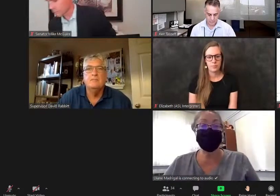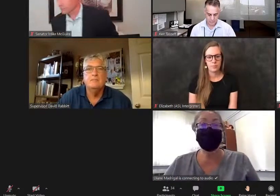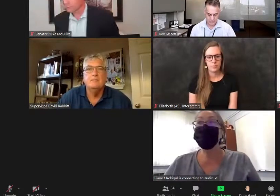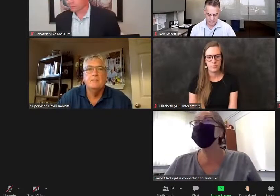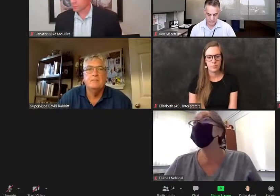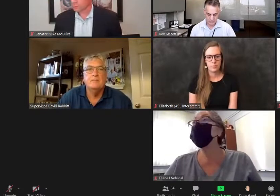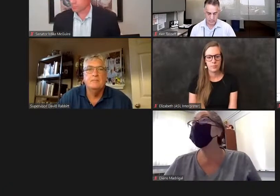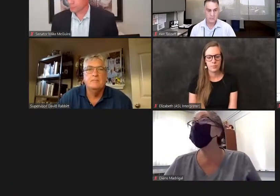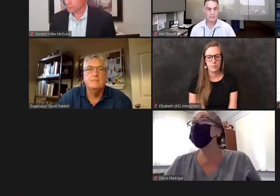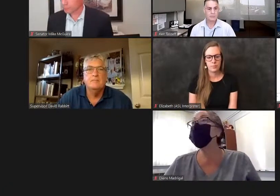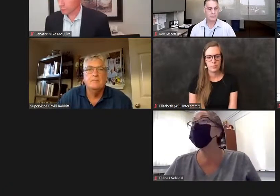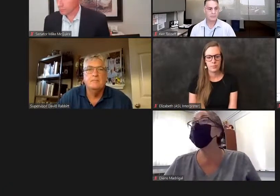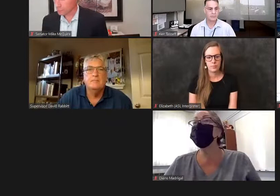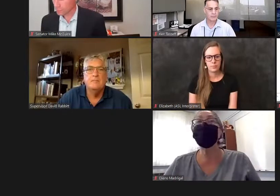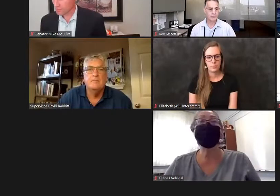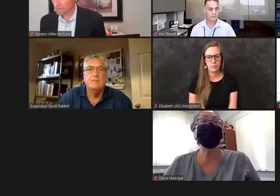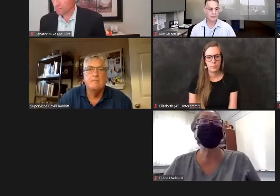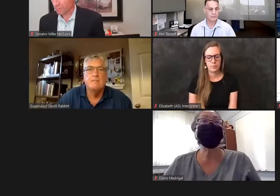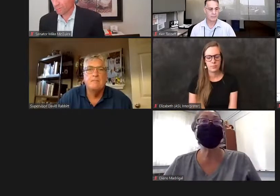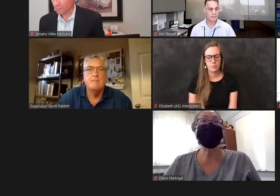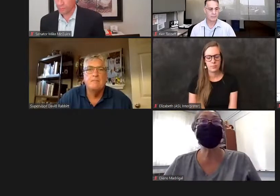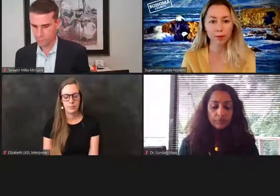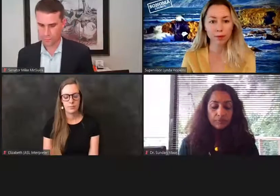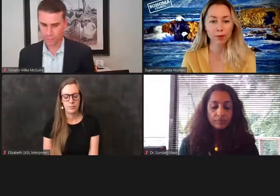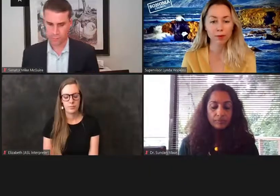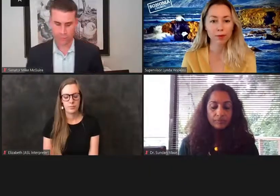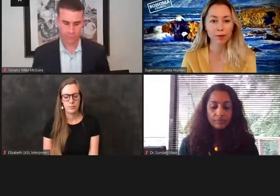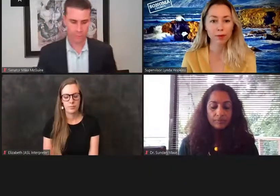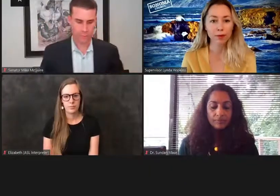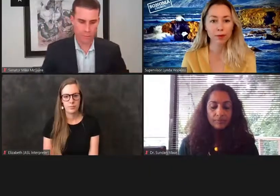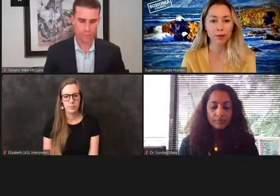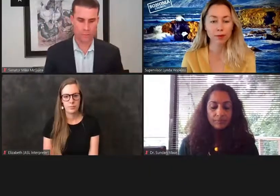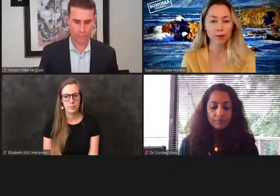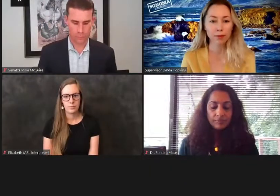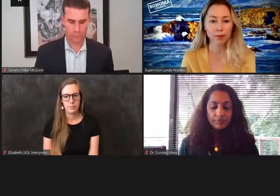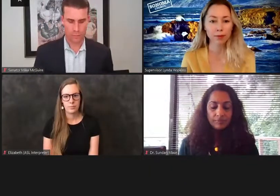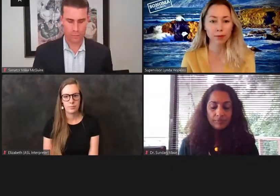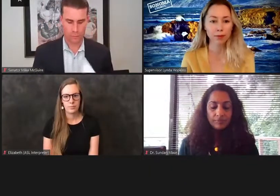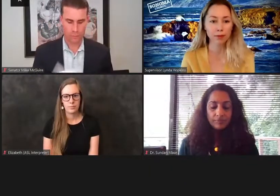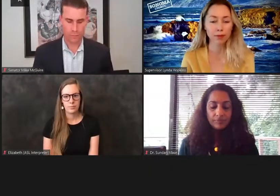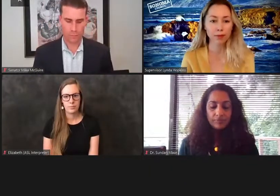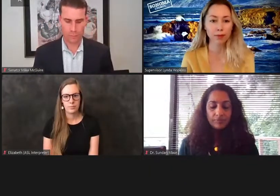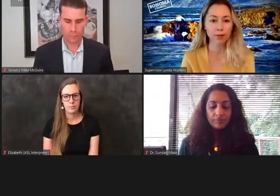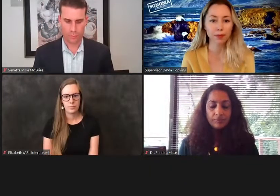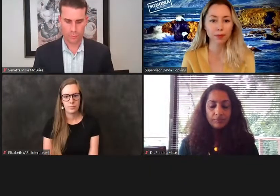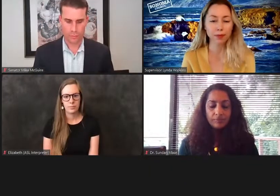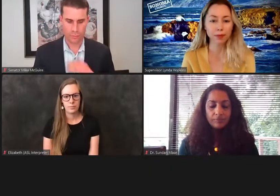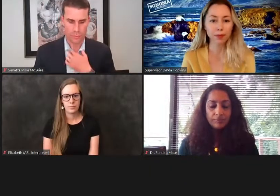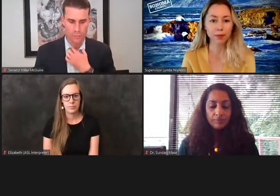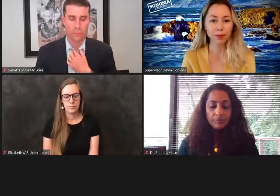encuentra en la página de Facebook del condado de Sonoma. Gracias. Y ahora regresamos con supervisora Hopkins.